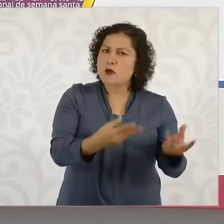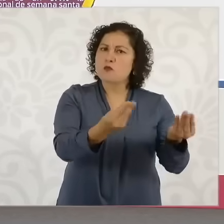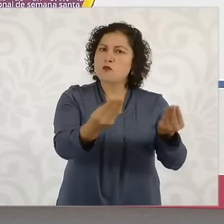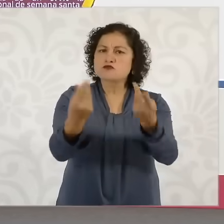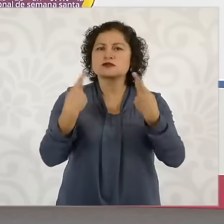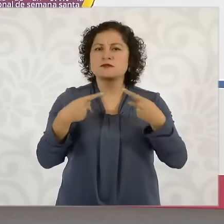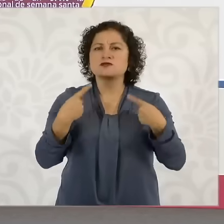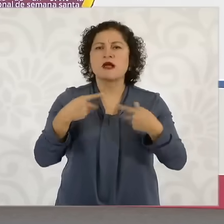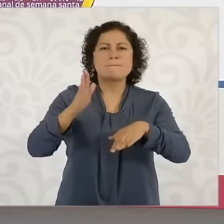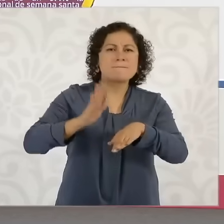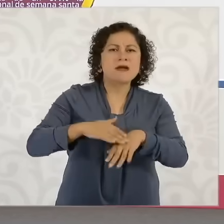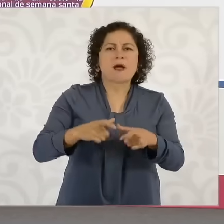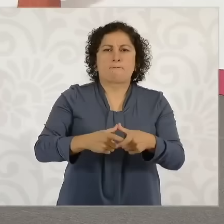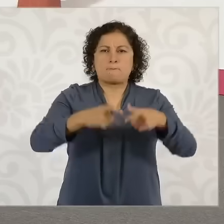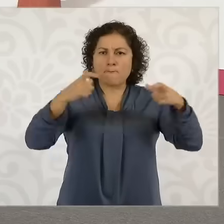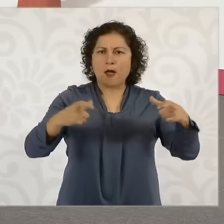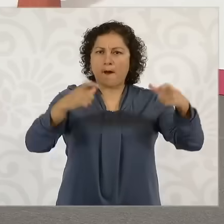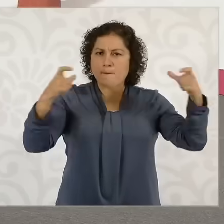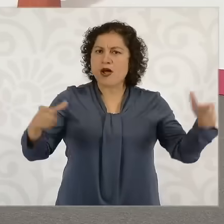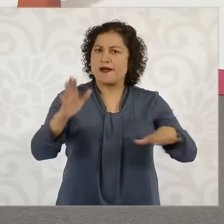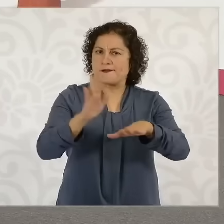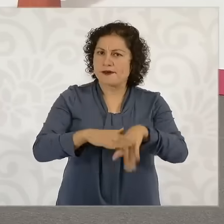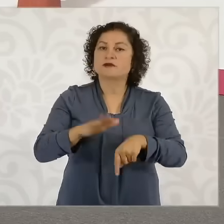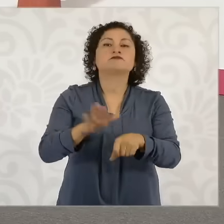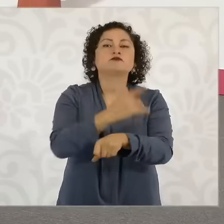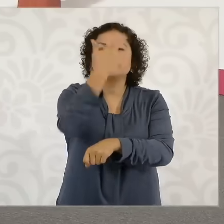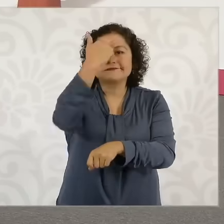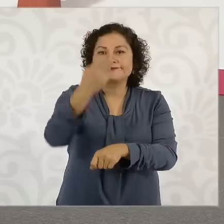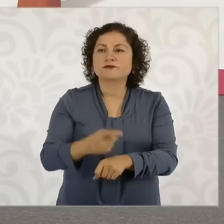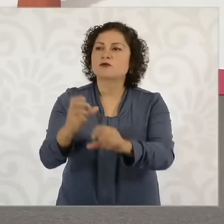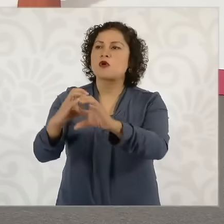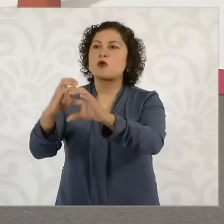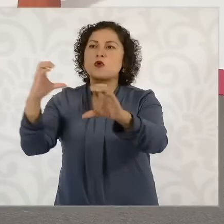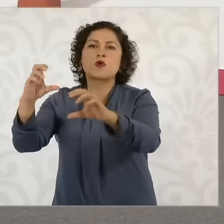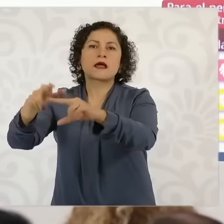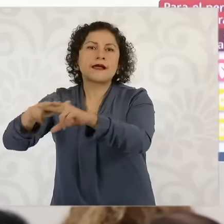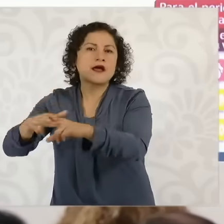servicios, hemos ido recibiendo nuevos trenes, hemos ido atendiendo la demanda de pasajeros, de